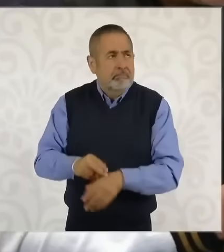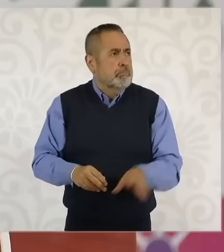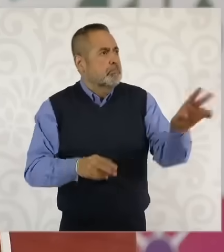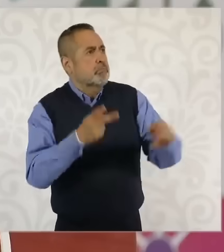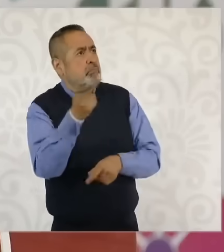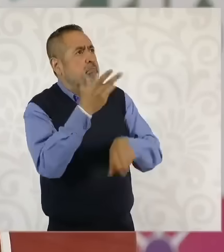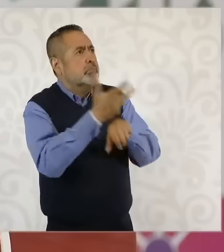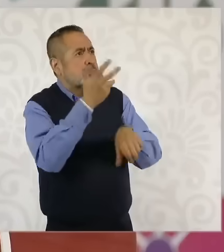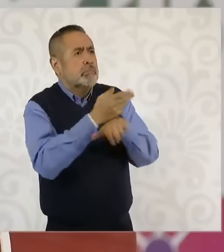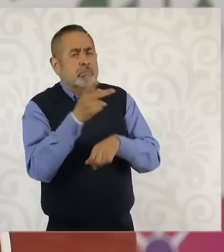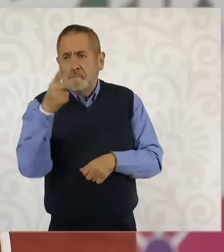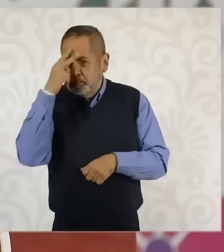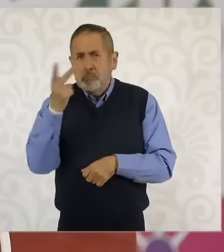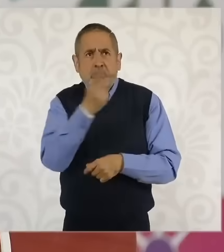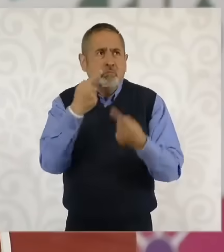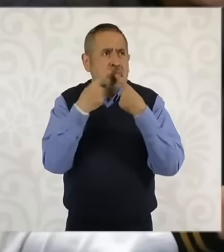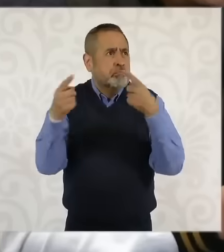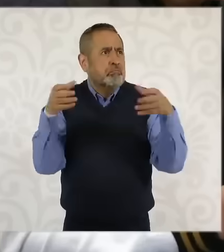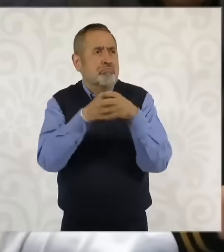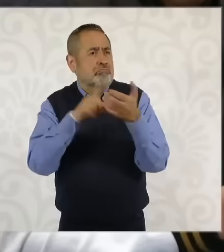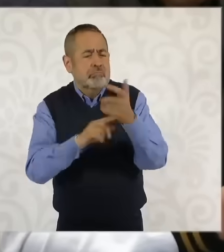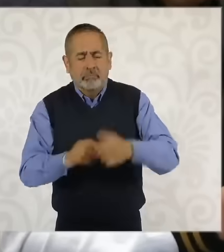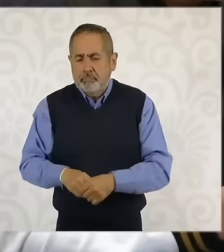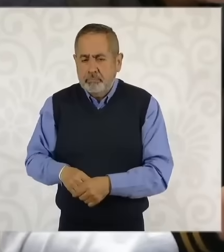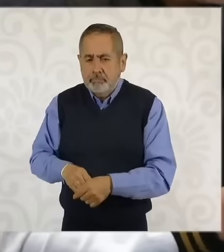Siempre hay diálogo. ¿Han obtenido alguna respuesta que se les haya dado? Siempre hay